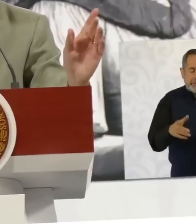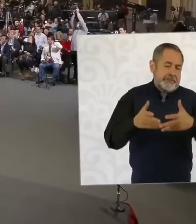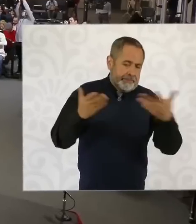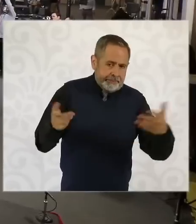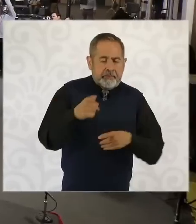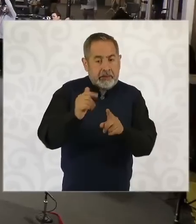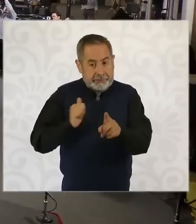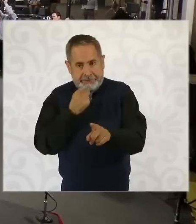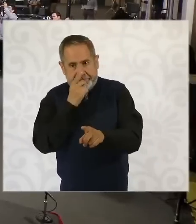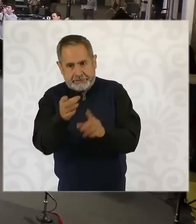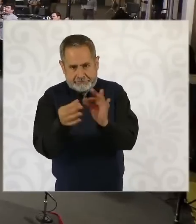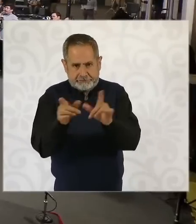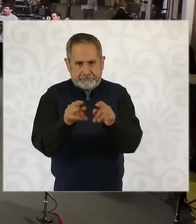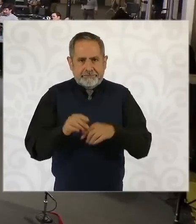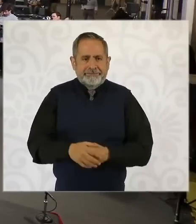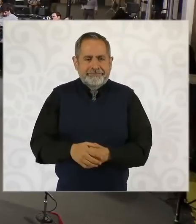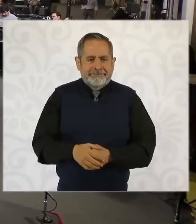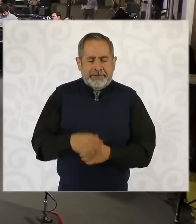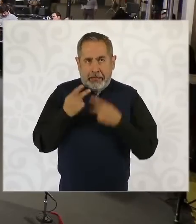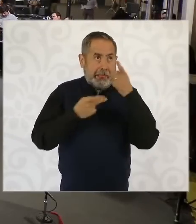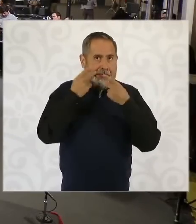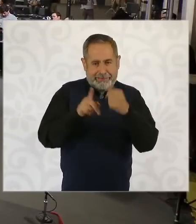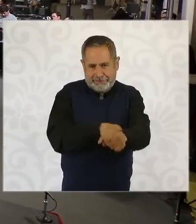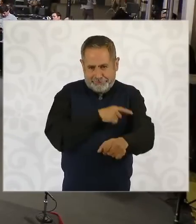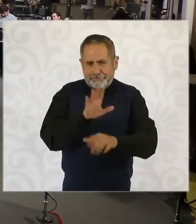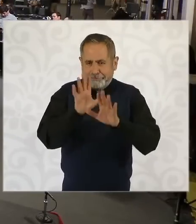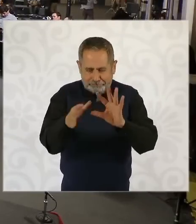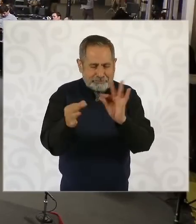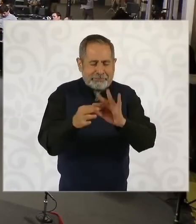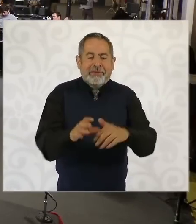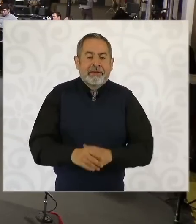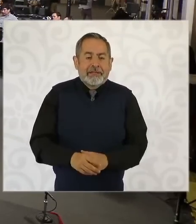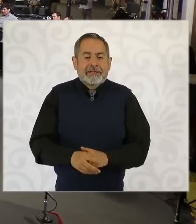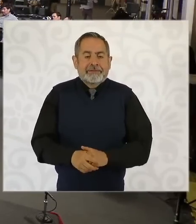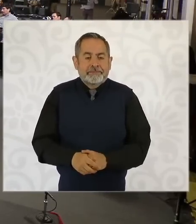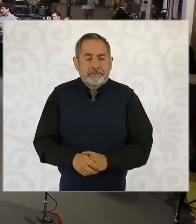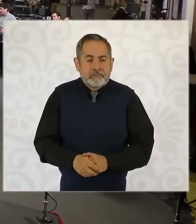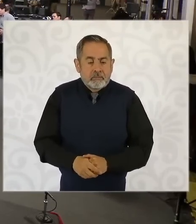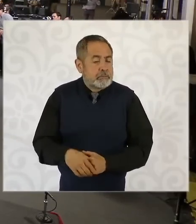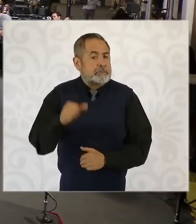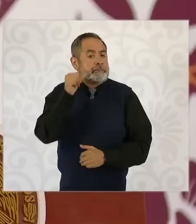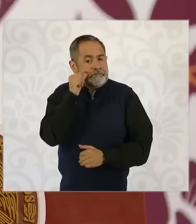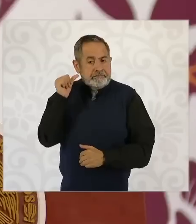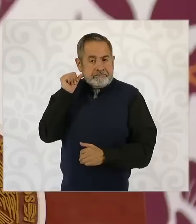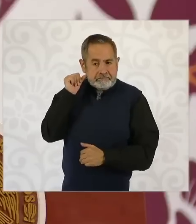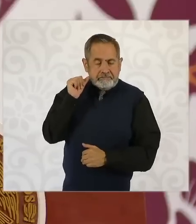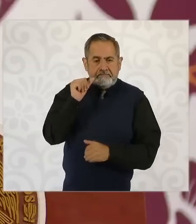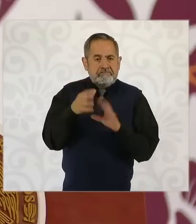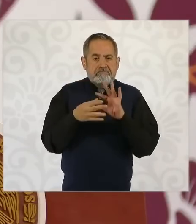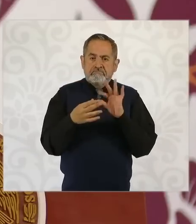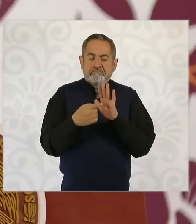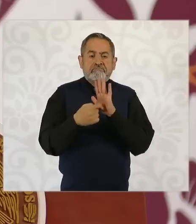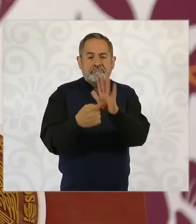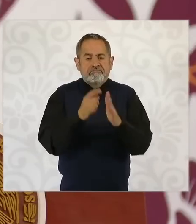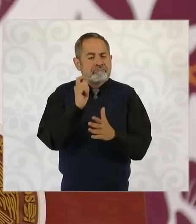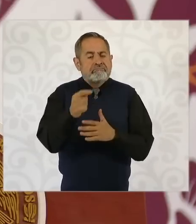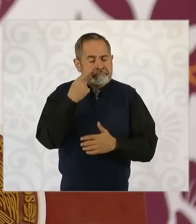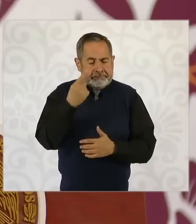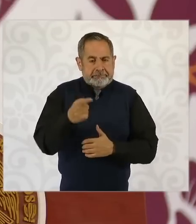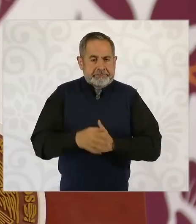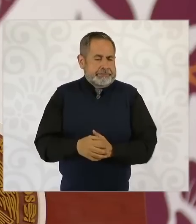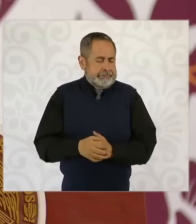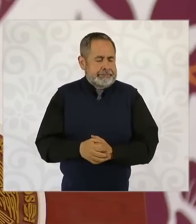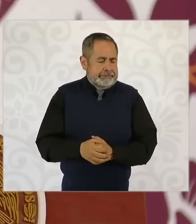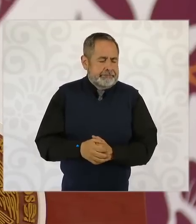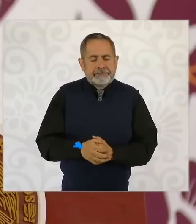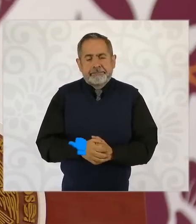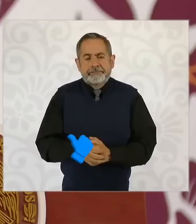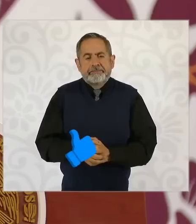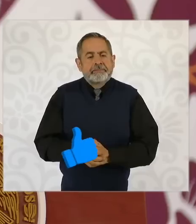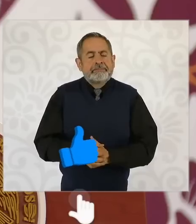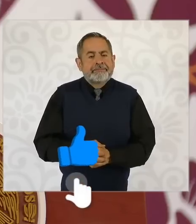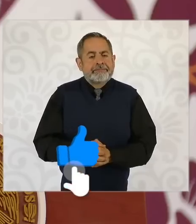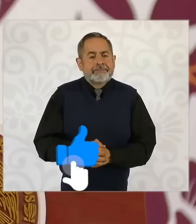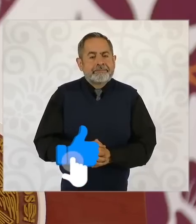aprovecho porque ya que agarré el micrófono ya eh ayer se planteó en la eh en el creo que